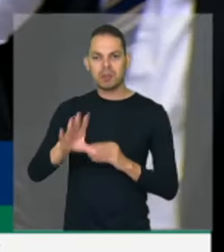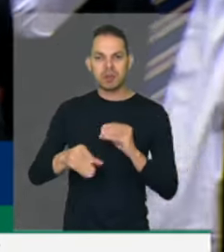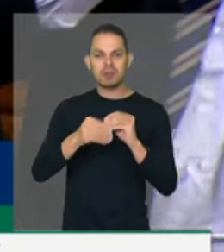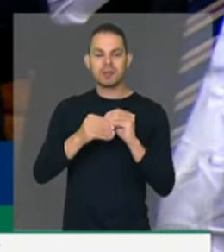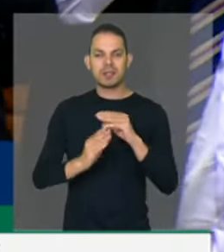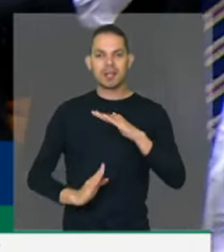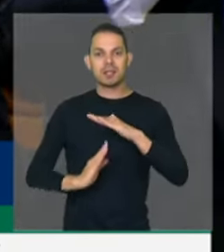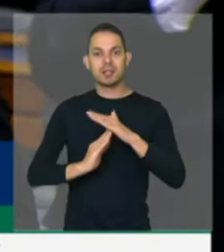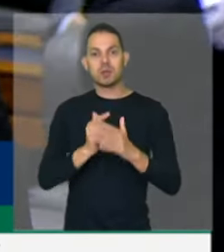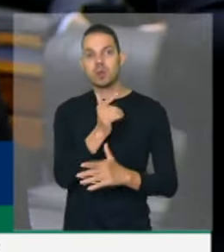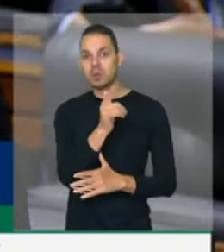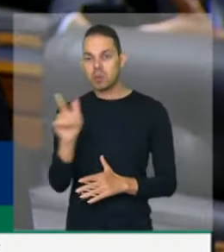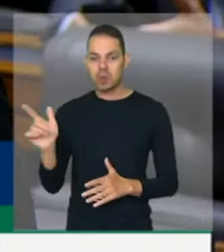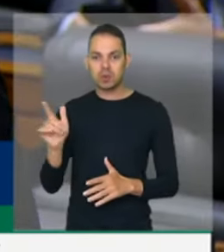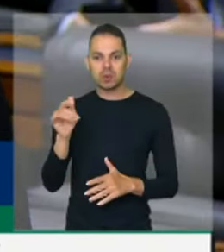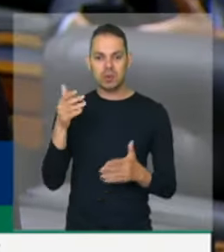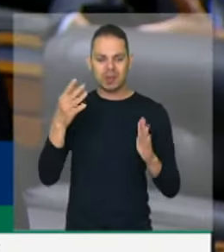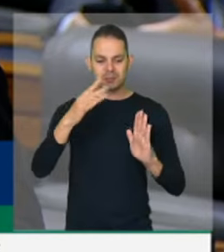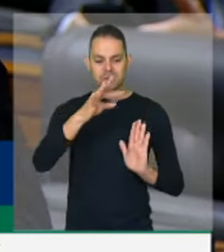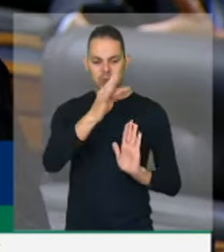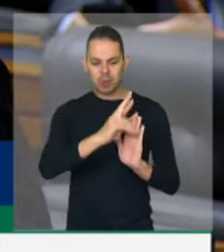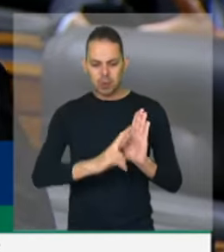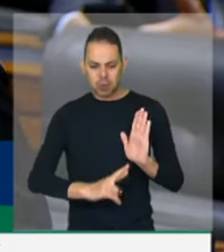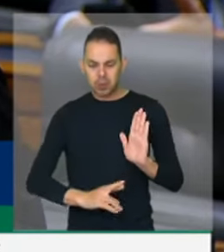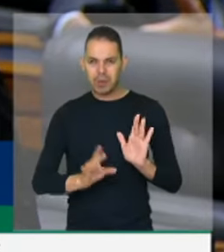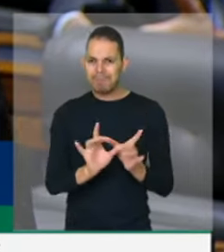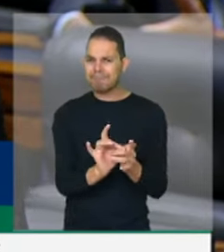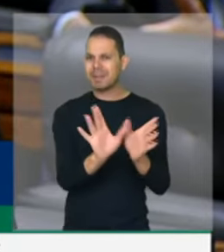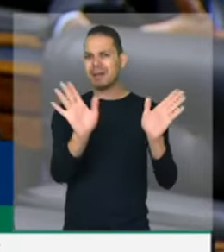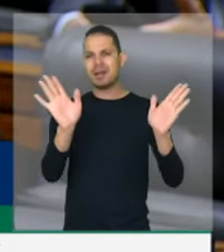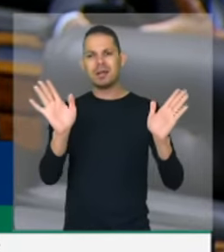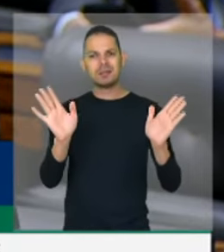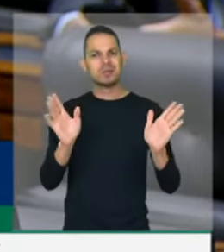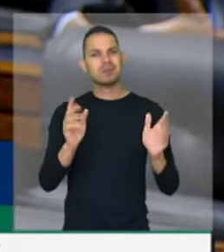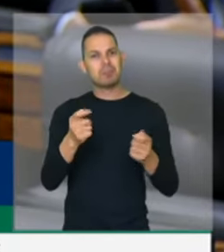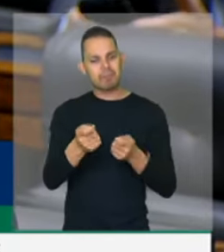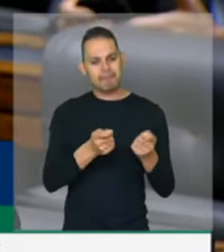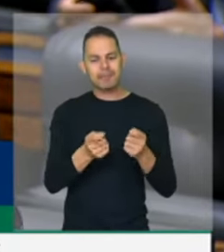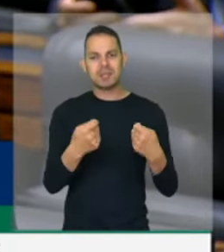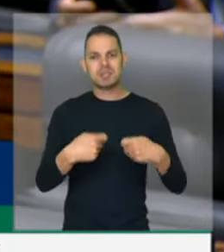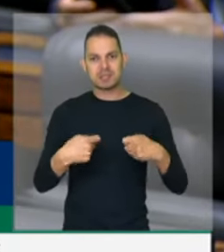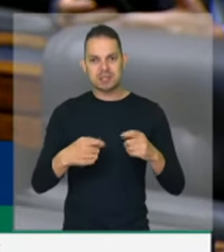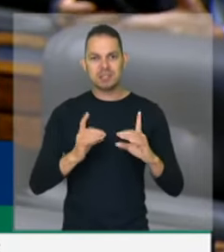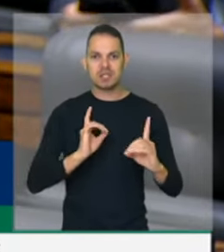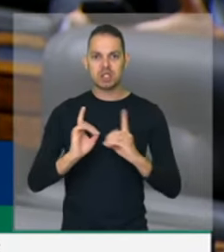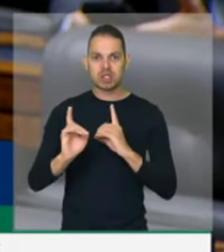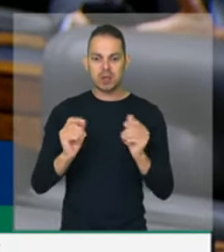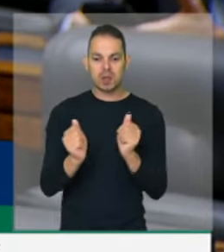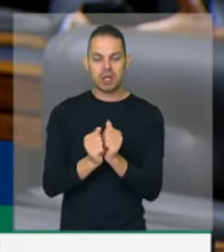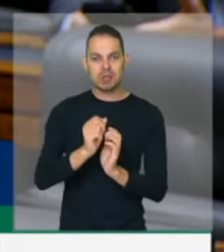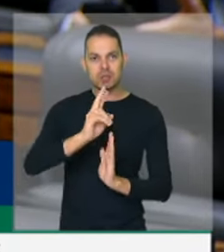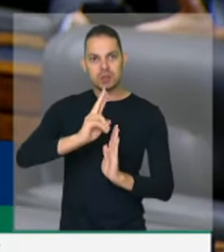MUITO ABERTO. ENTÃO VAMOS DIALOGAR COM O RELATOR AQUI EM PLENÁRIO PARA TENTAR CONSTRUIR UMA ALTERNATIVA, MAS PARA ESSE DESTAQUE O